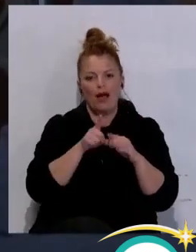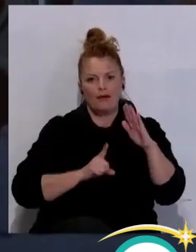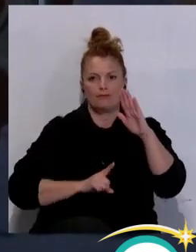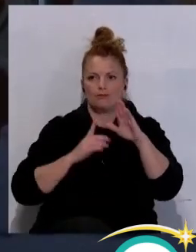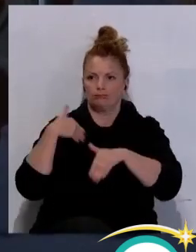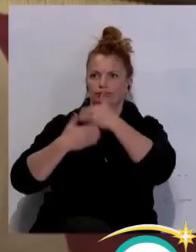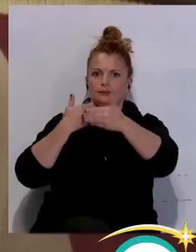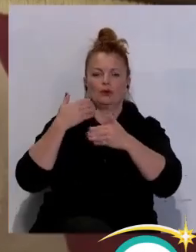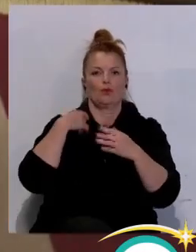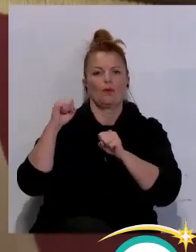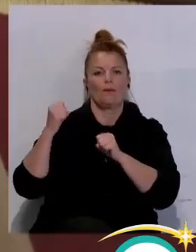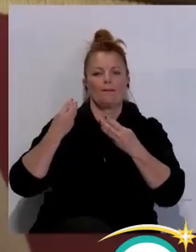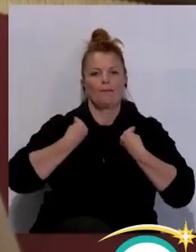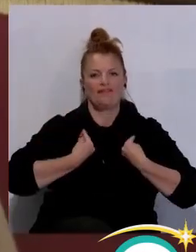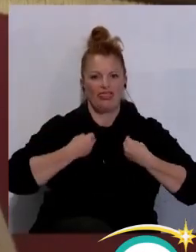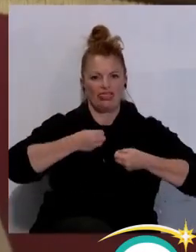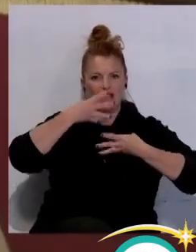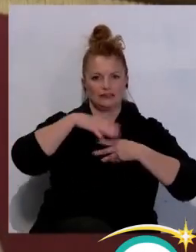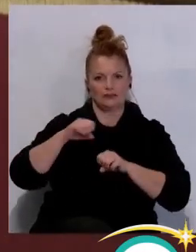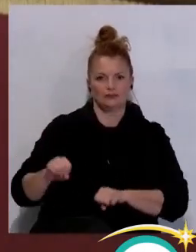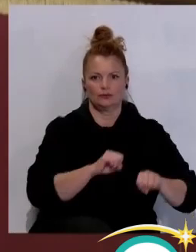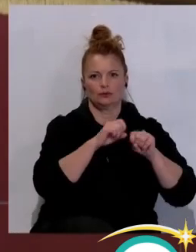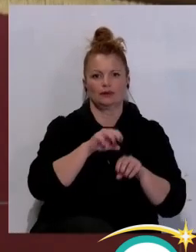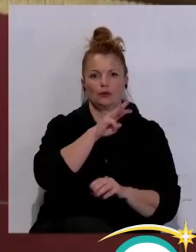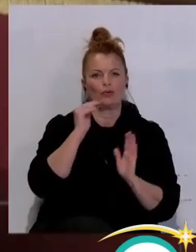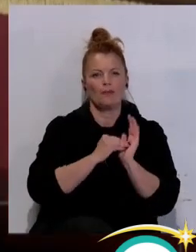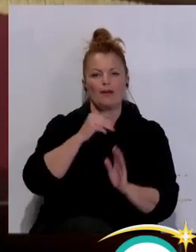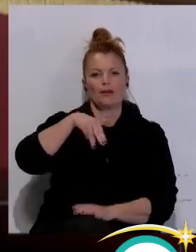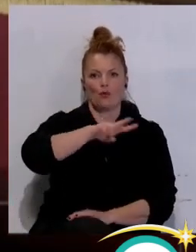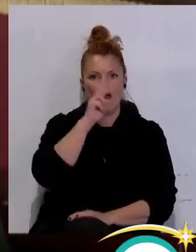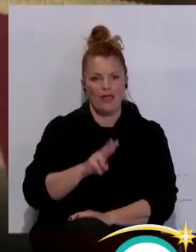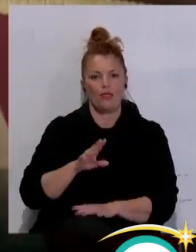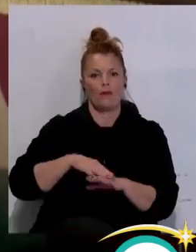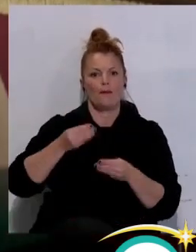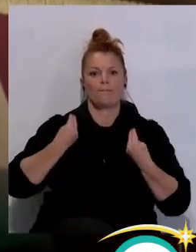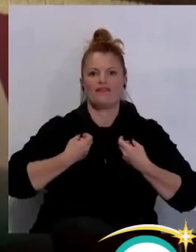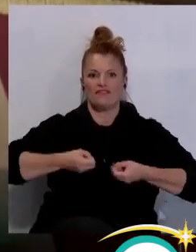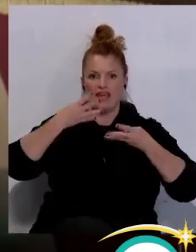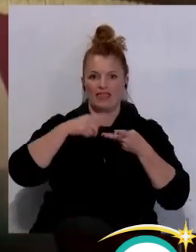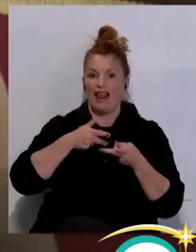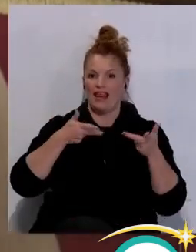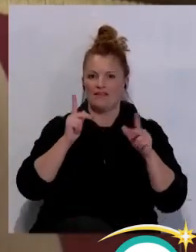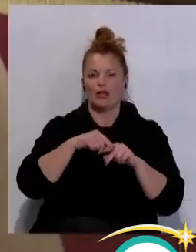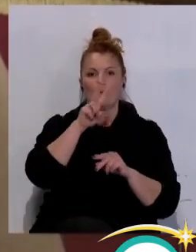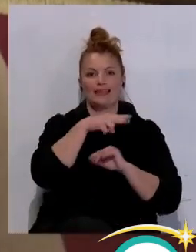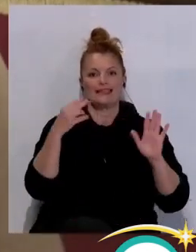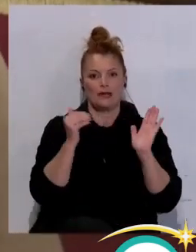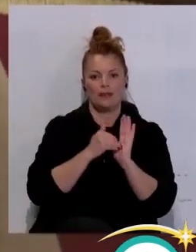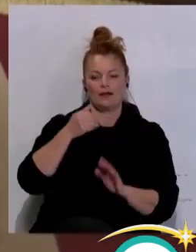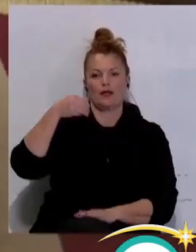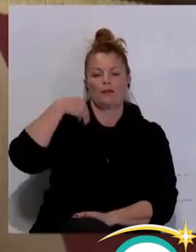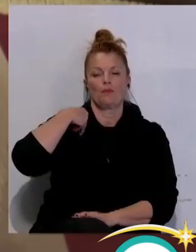protegida no es 34,000 m cu de vivienda libre y únicamente 27,000 m cu de vivienda protegida